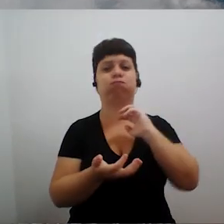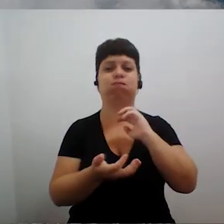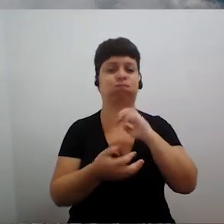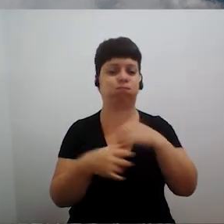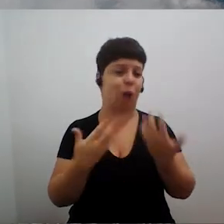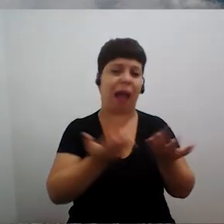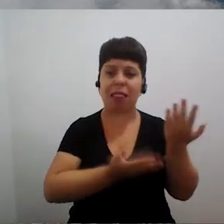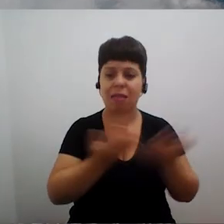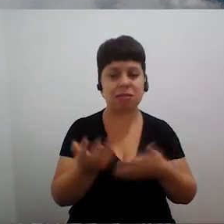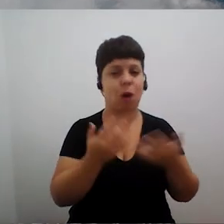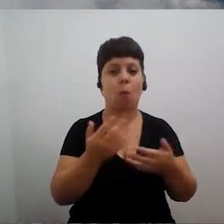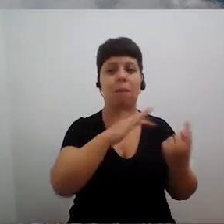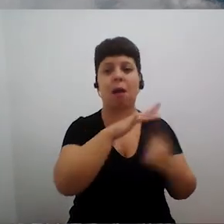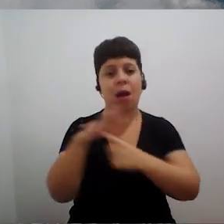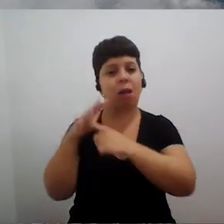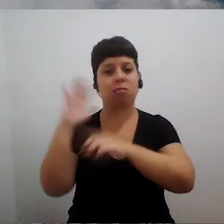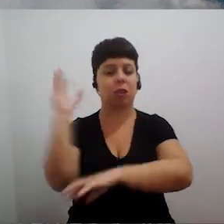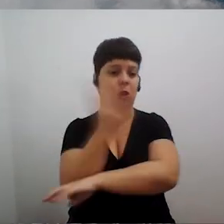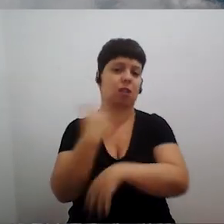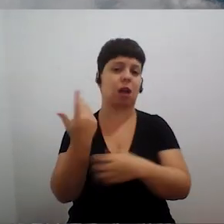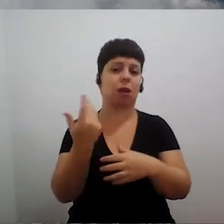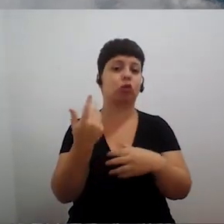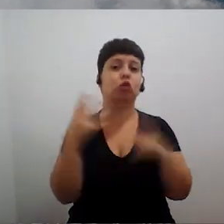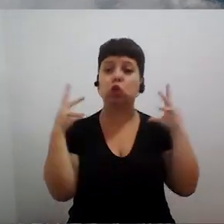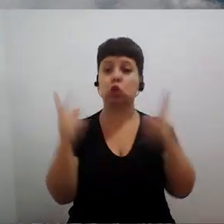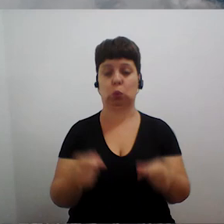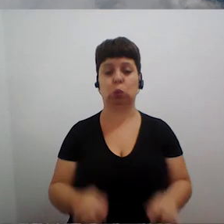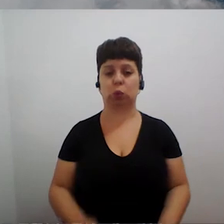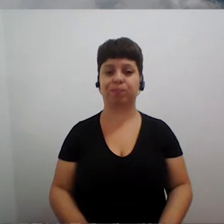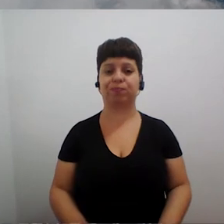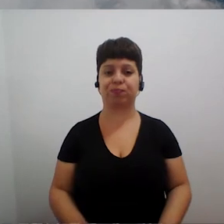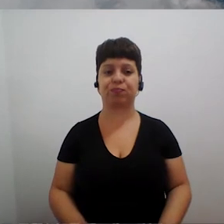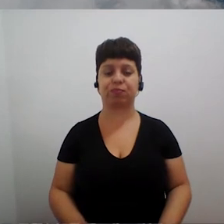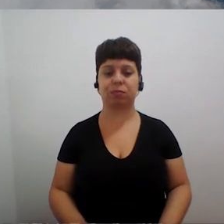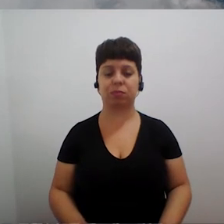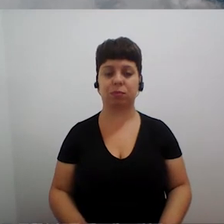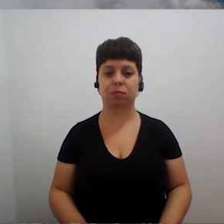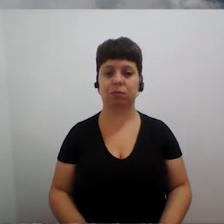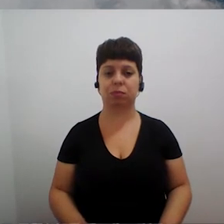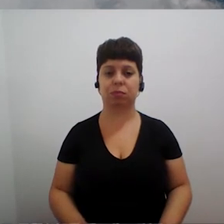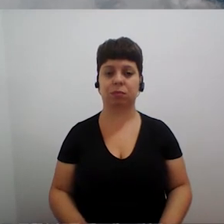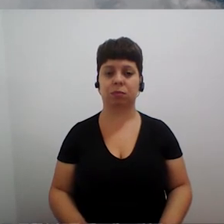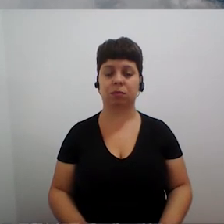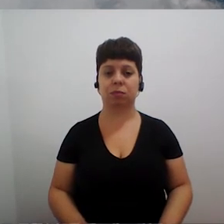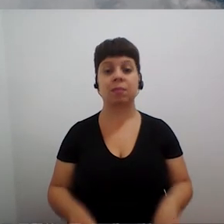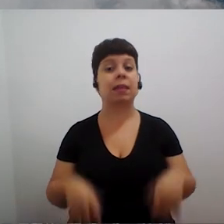a natureza, com o meio ambiente, com as pessoas, na política social como um todo né que hoje rege a sociedade